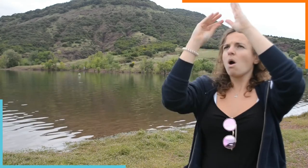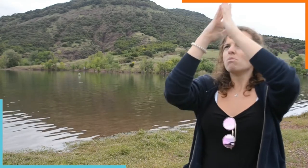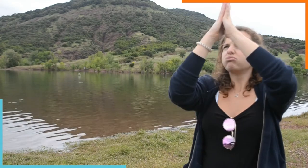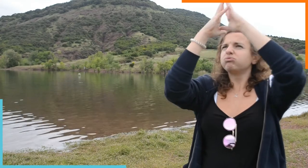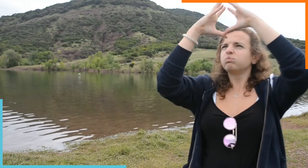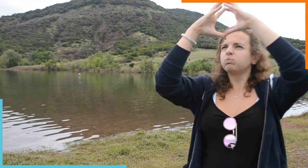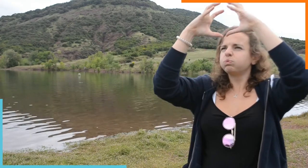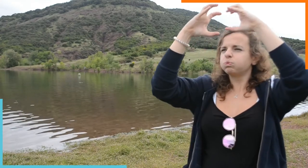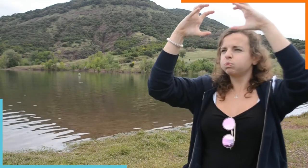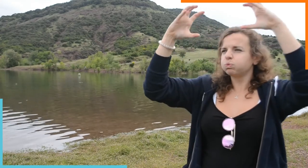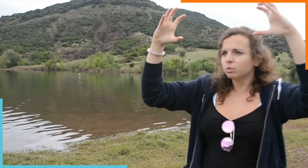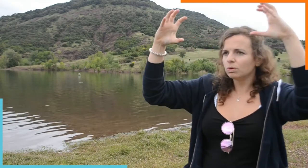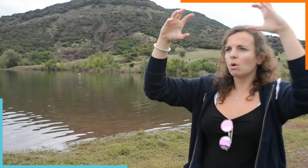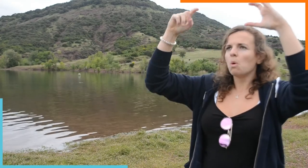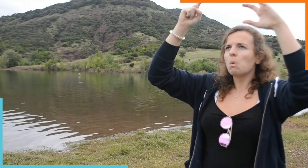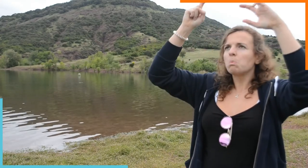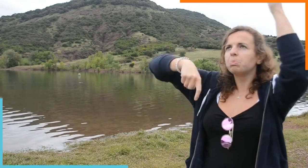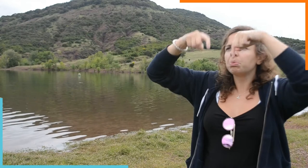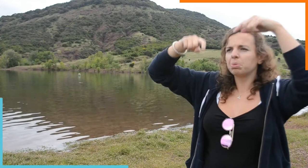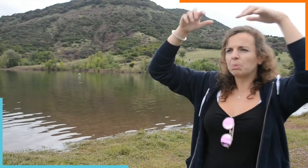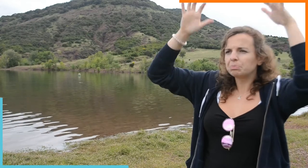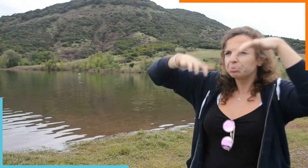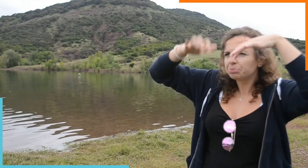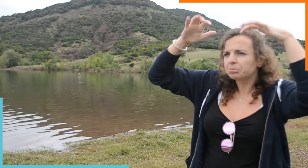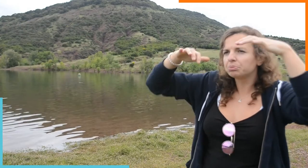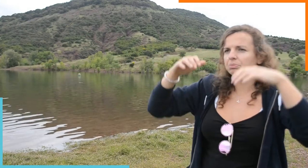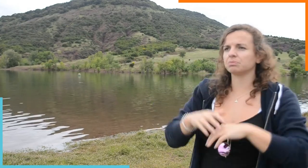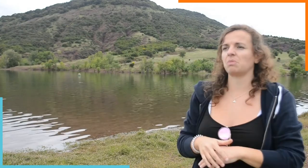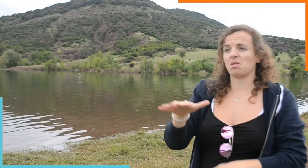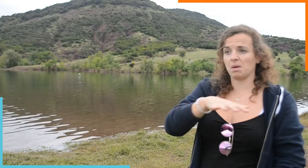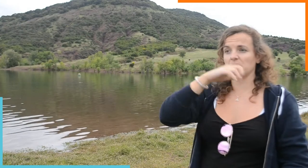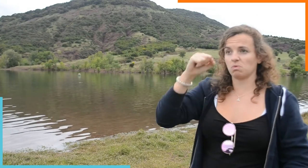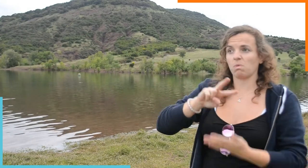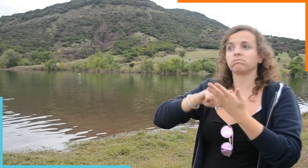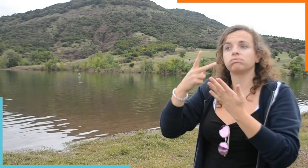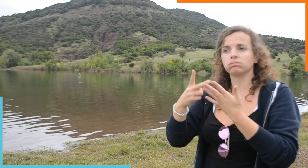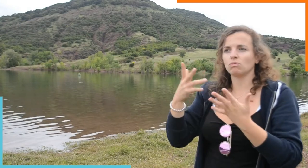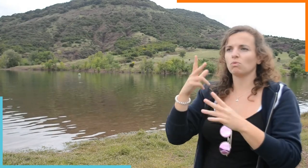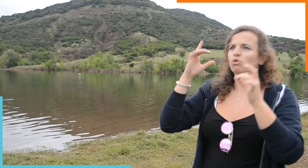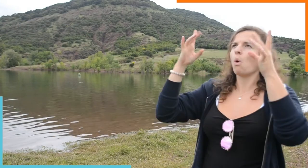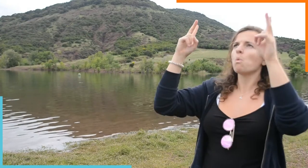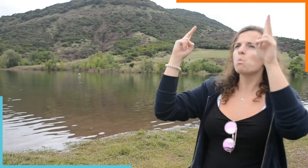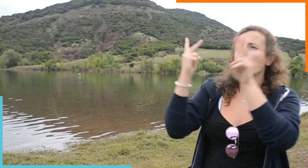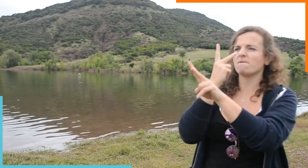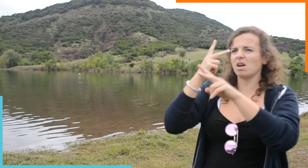et forme des nuages par condensation, ce qui crée de la pluie. Une dépression est signe de mauvais temps,